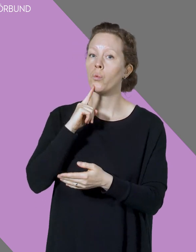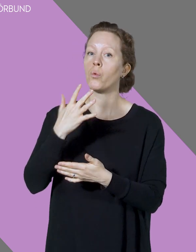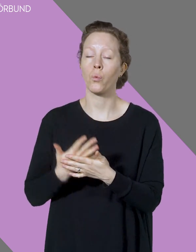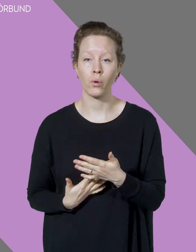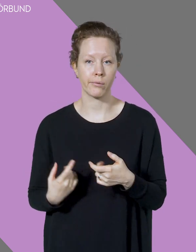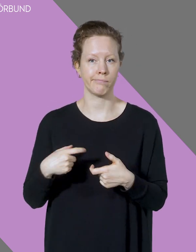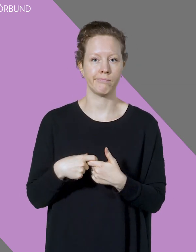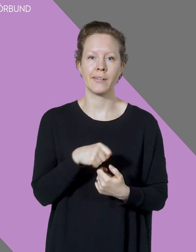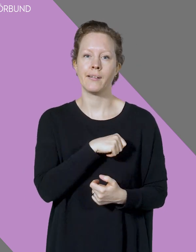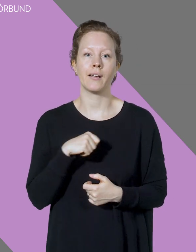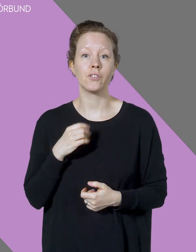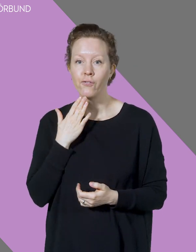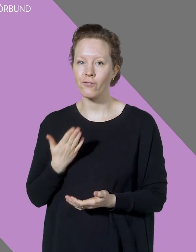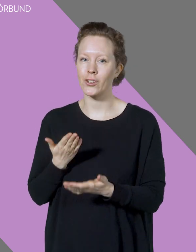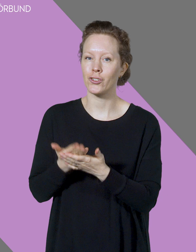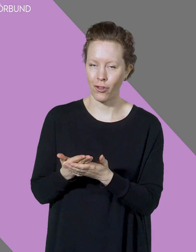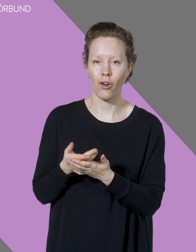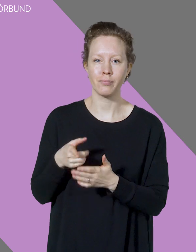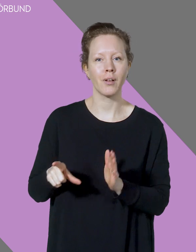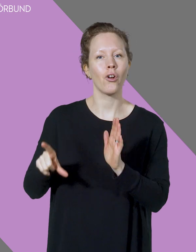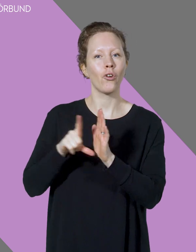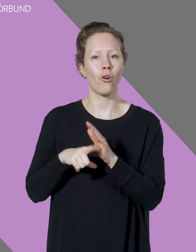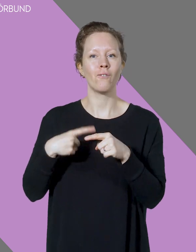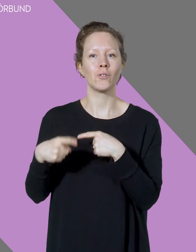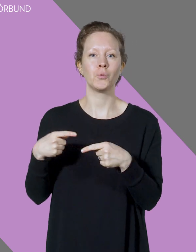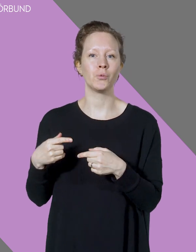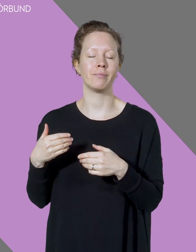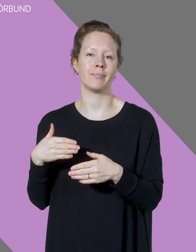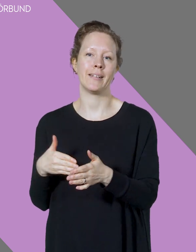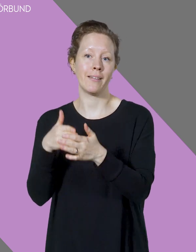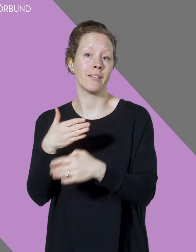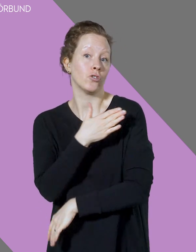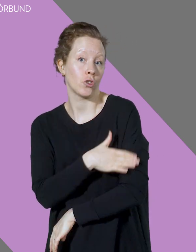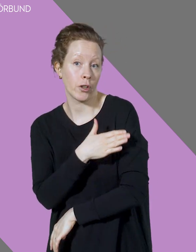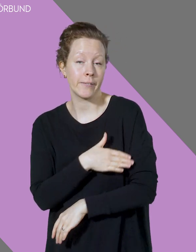till lag om funktionshinderservice torsdagen den 12 januari 2023.